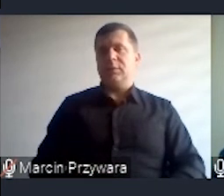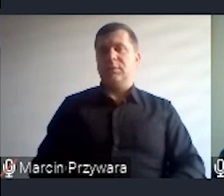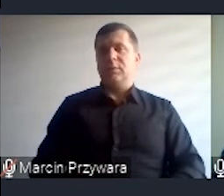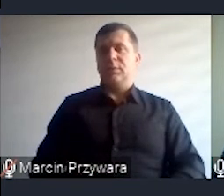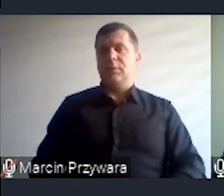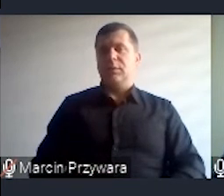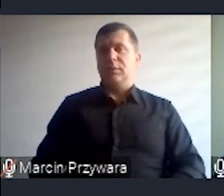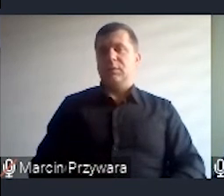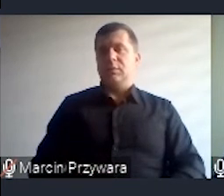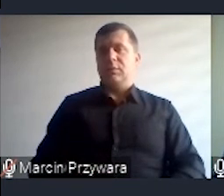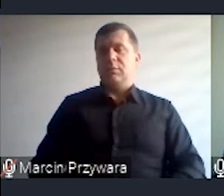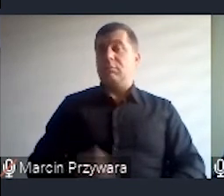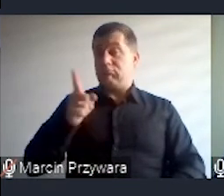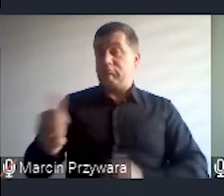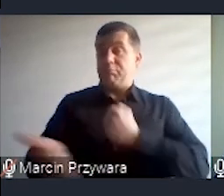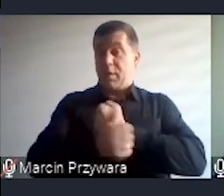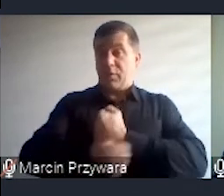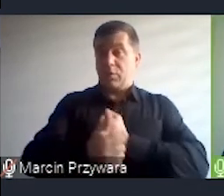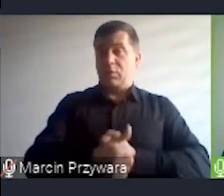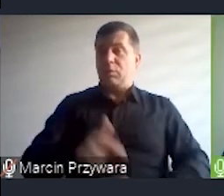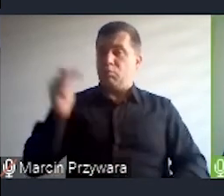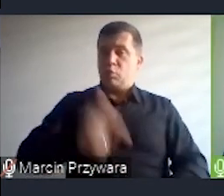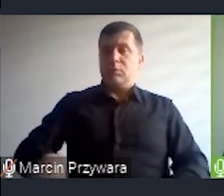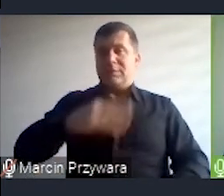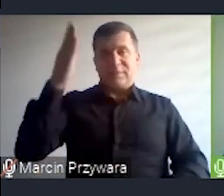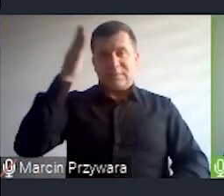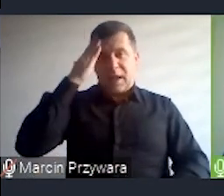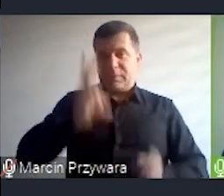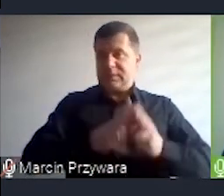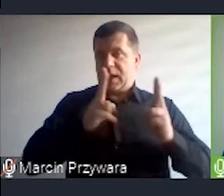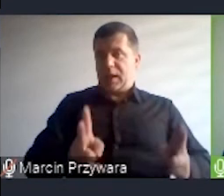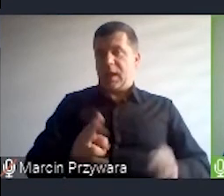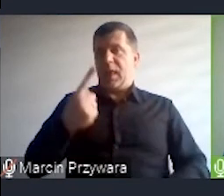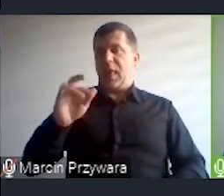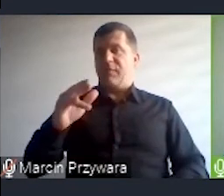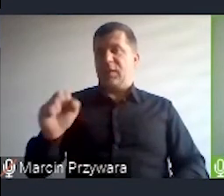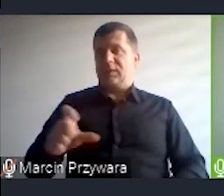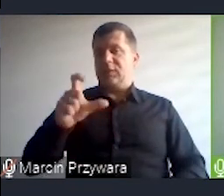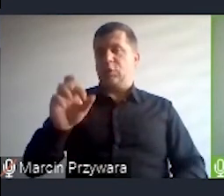i z tego względu musimy znać zakres i definicje crowd financingu.